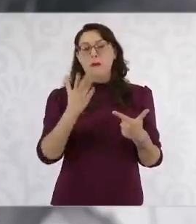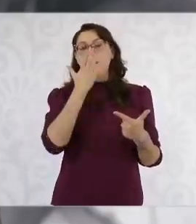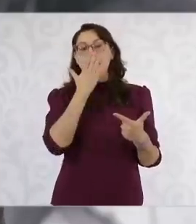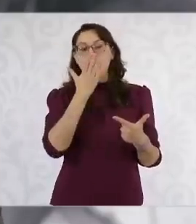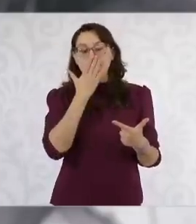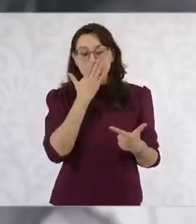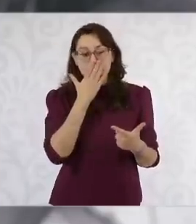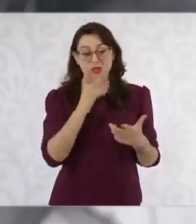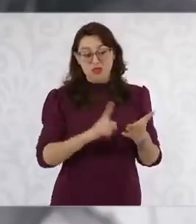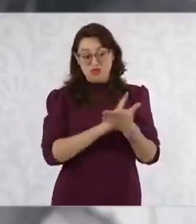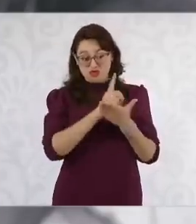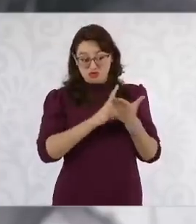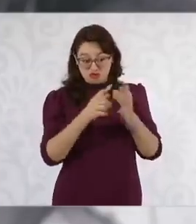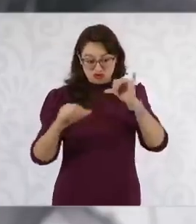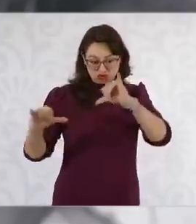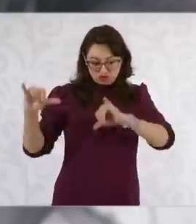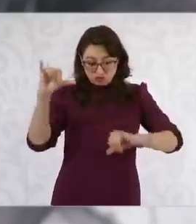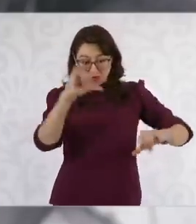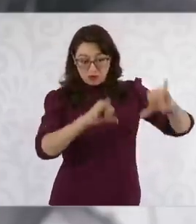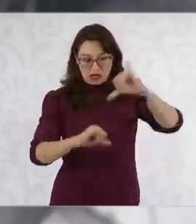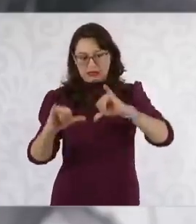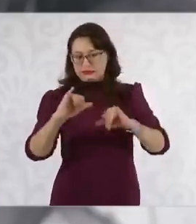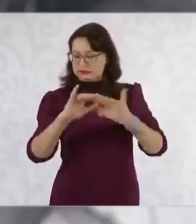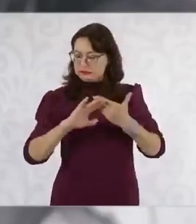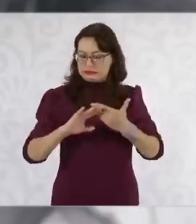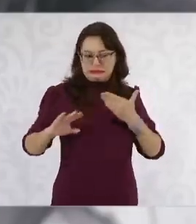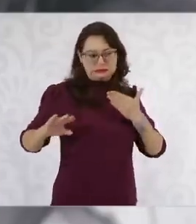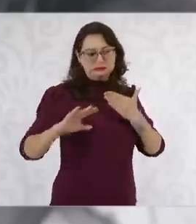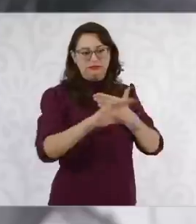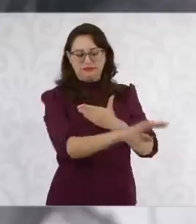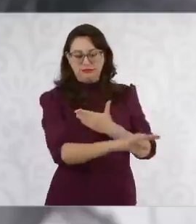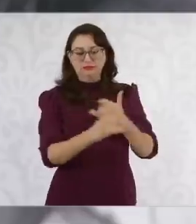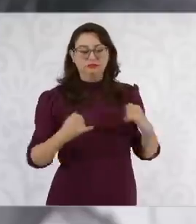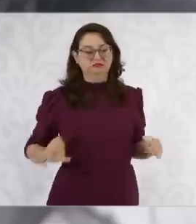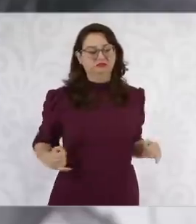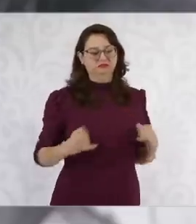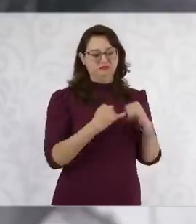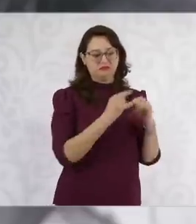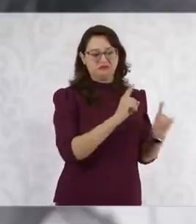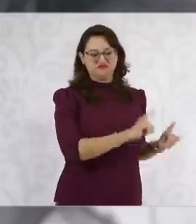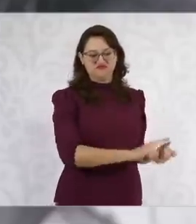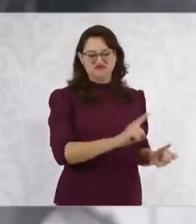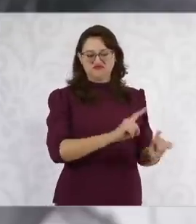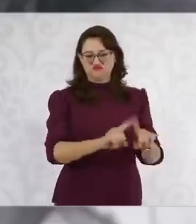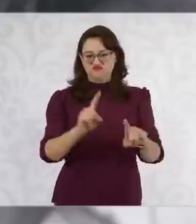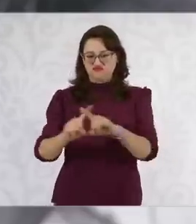de la defensa Nacional de la Secretaría de Marina de la fiscalía general de la república en